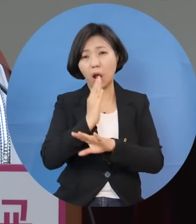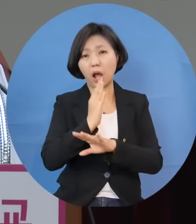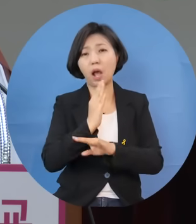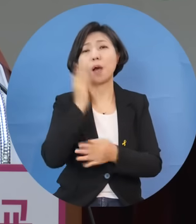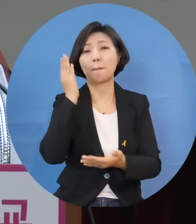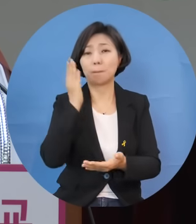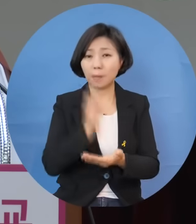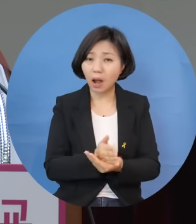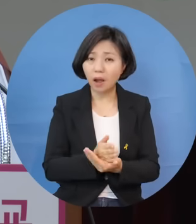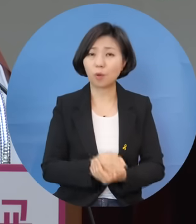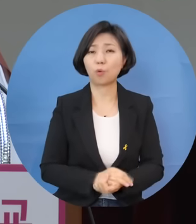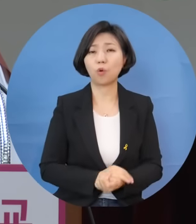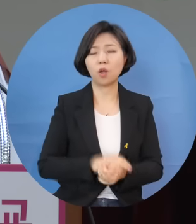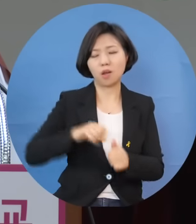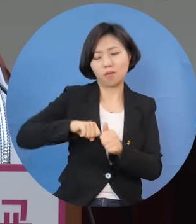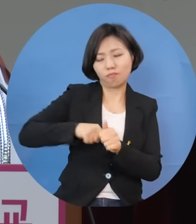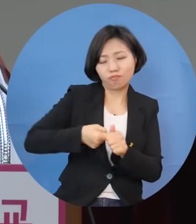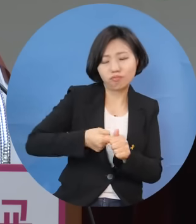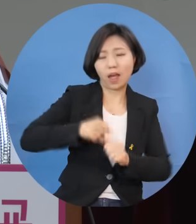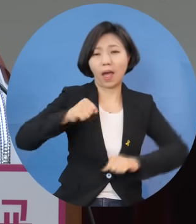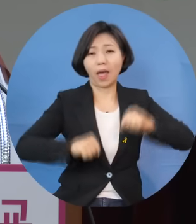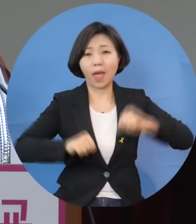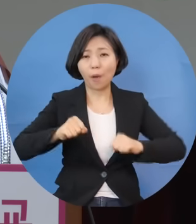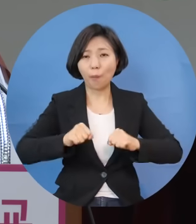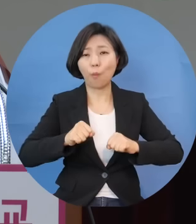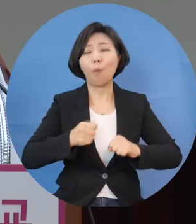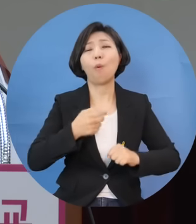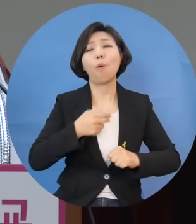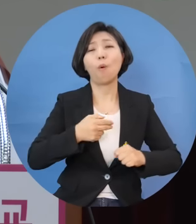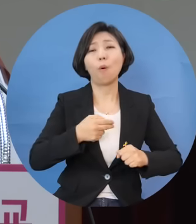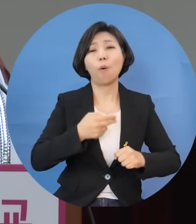이렇게... 무리한 행동을 하지 말아야 되고,